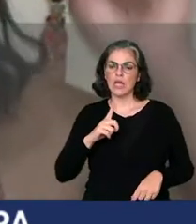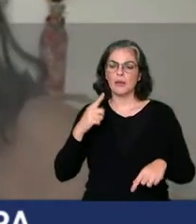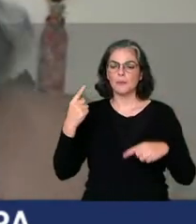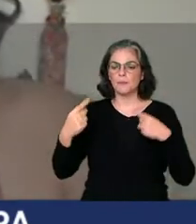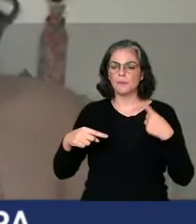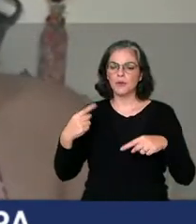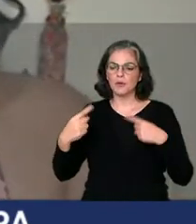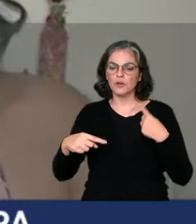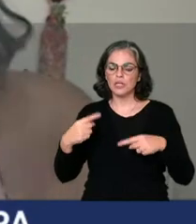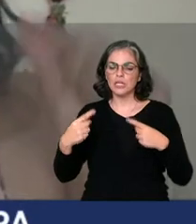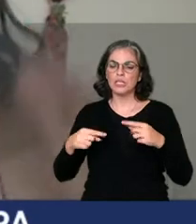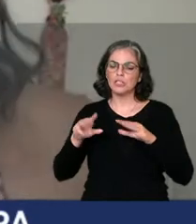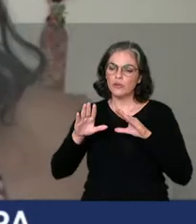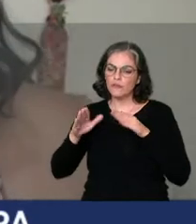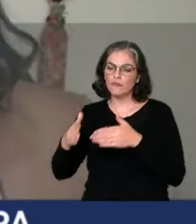DEFENDENDO SIM! QUE TENHAMOS POLÍTICAS VOLTADAS DE FORMA